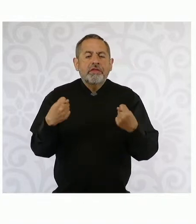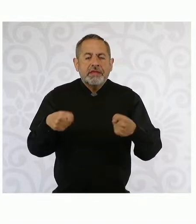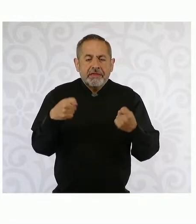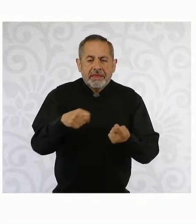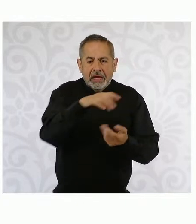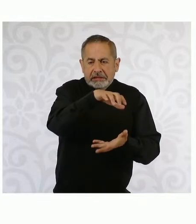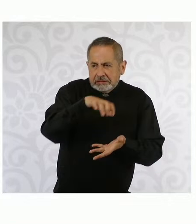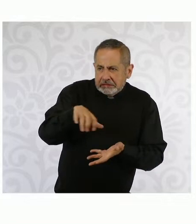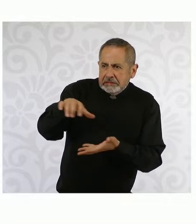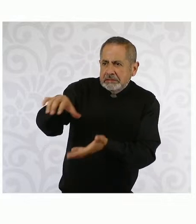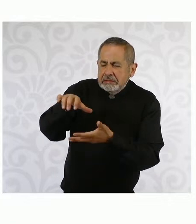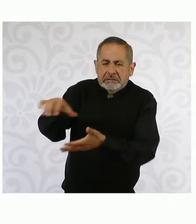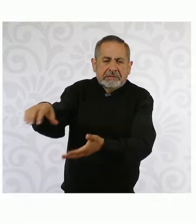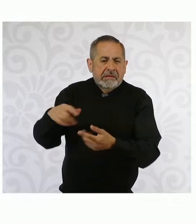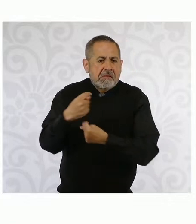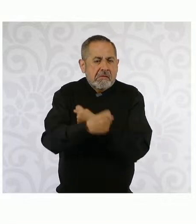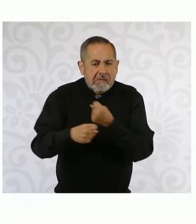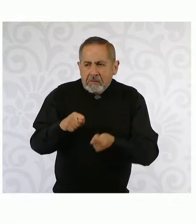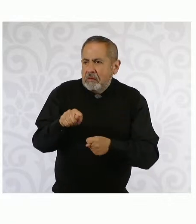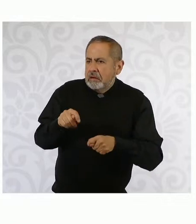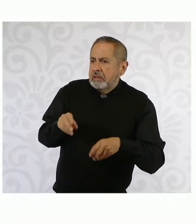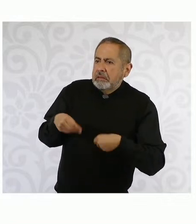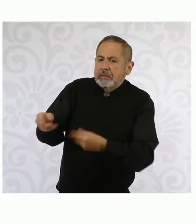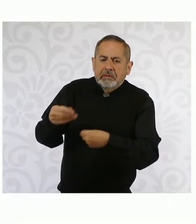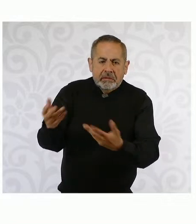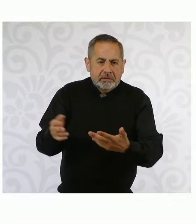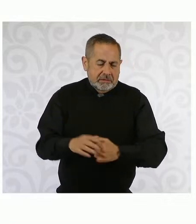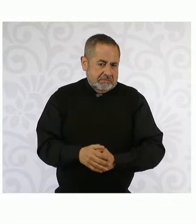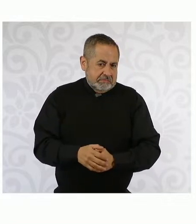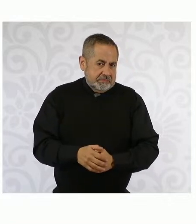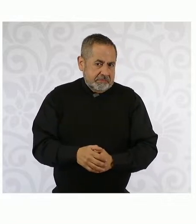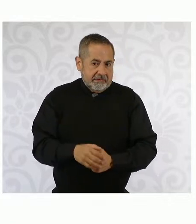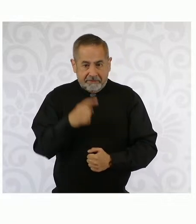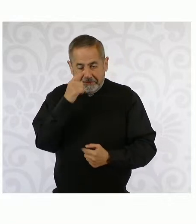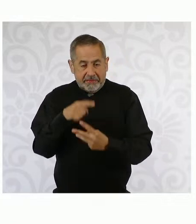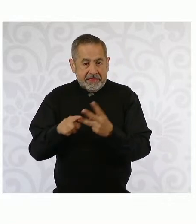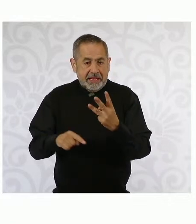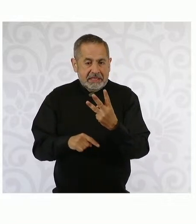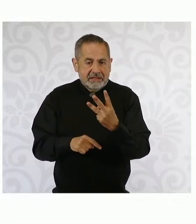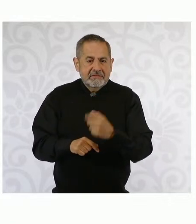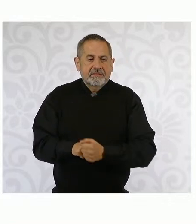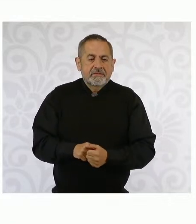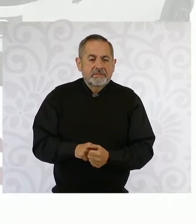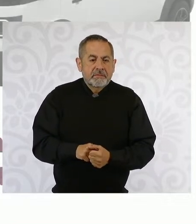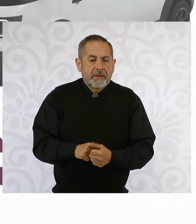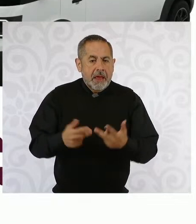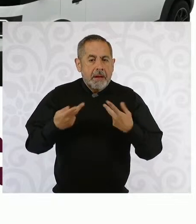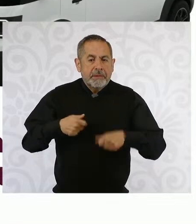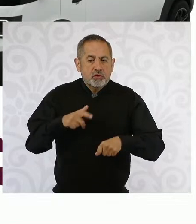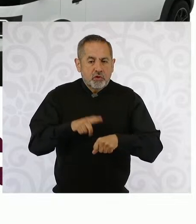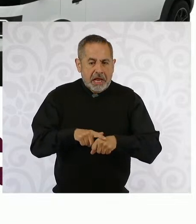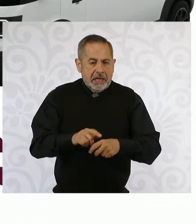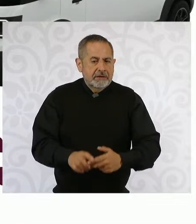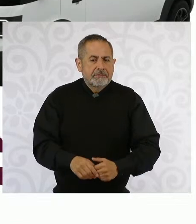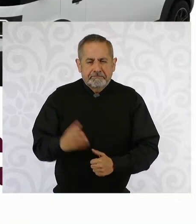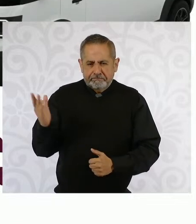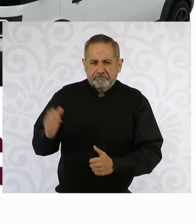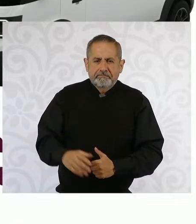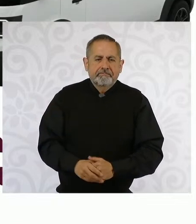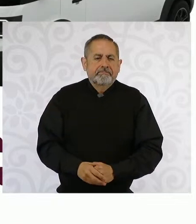casa Entonces tendremos tres soluciones una de movilidad personal una de movilidad de barrio y